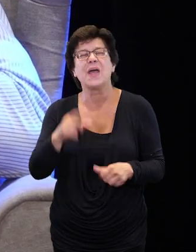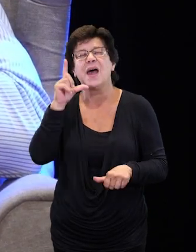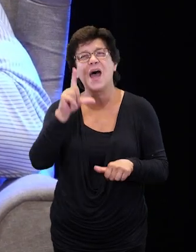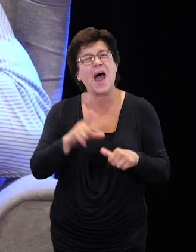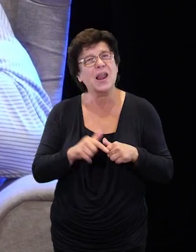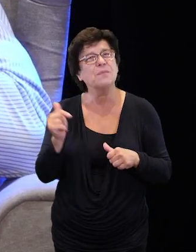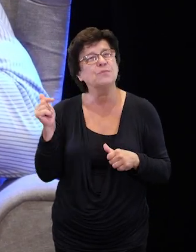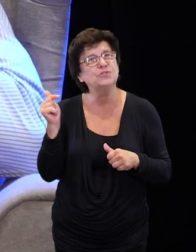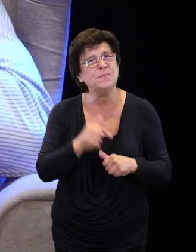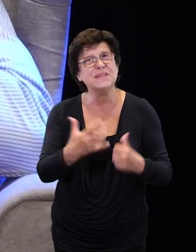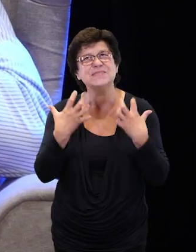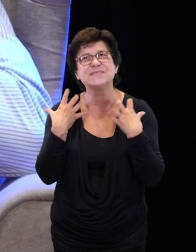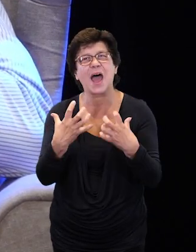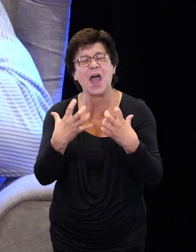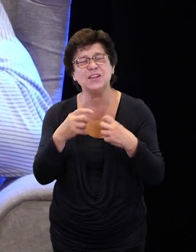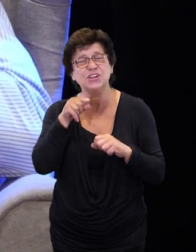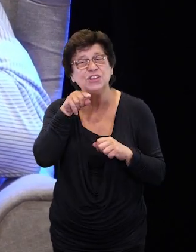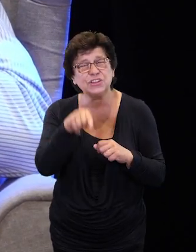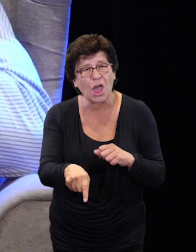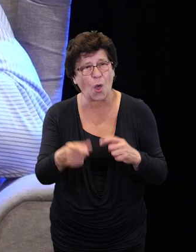żeby pracowały u nas, dla nas, w Polsce,